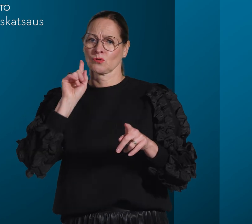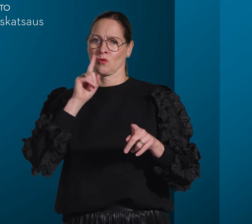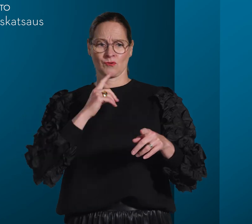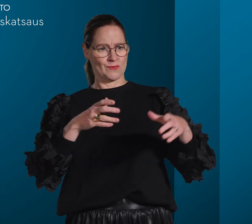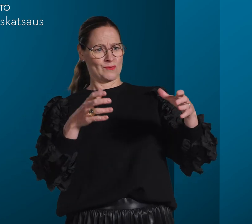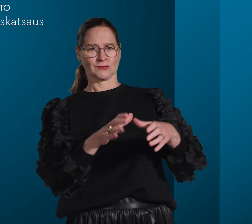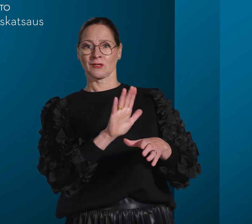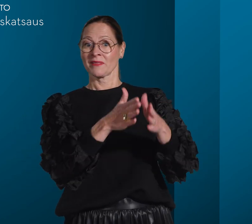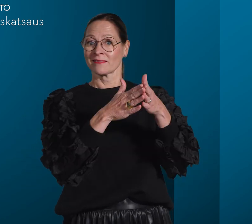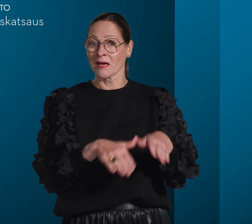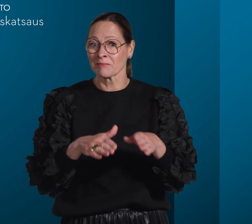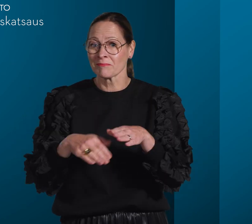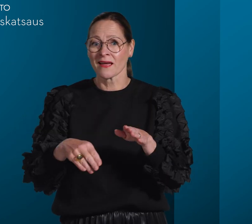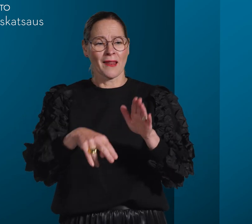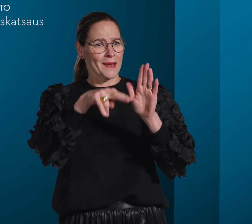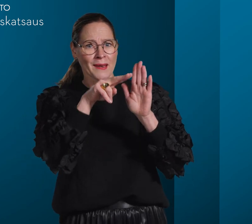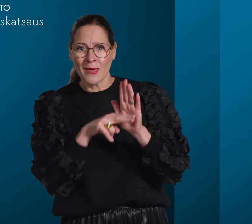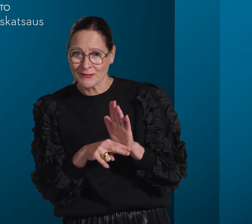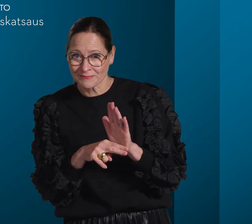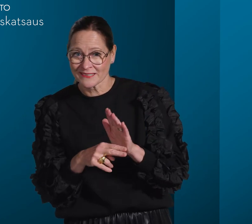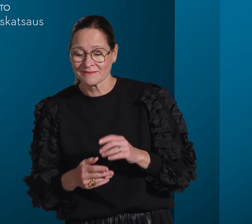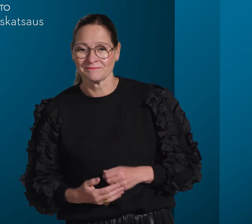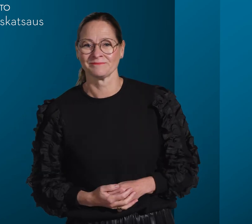sekä kuurojen yhteisön tapoja ja normeja.